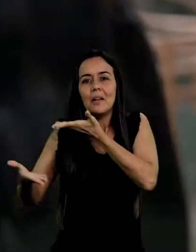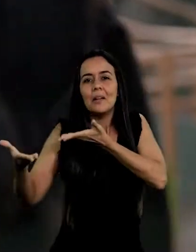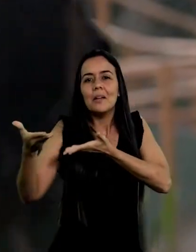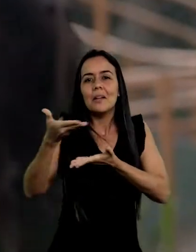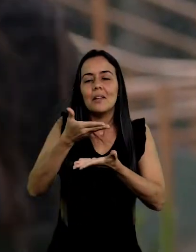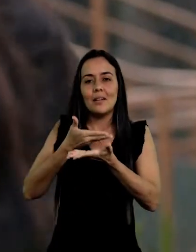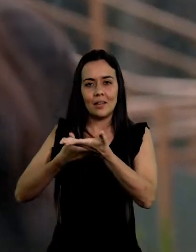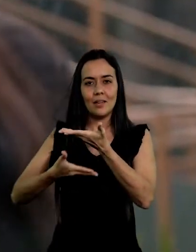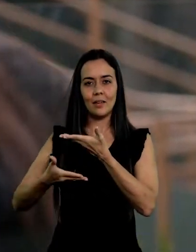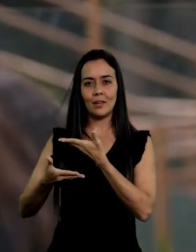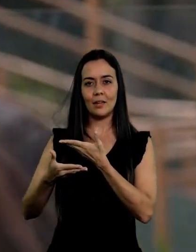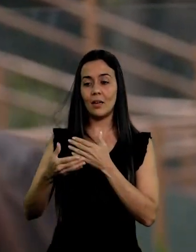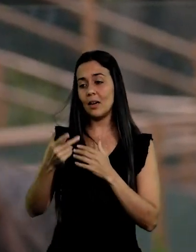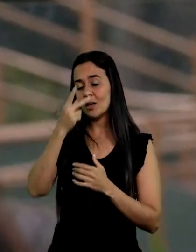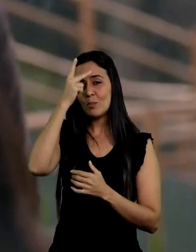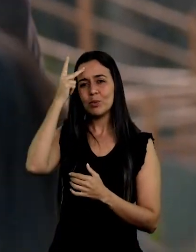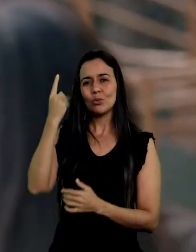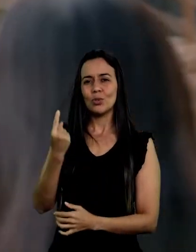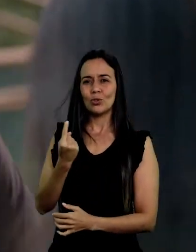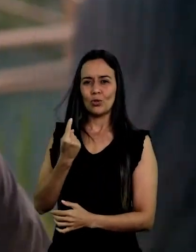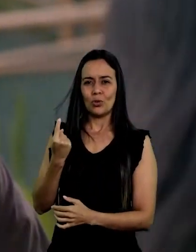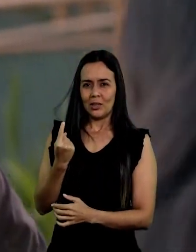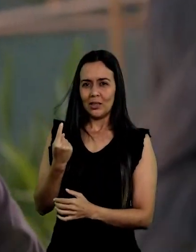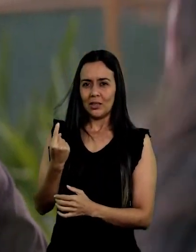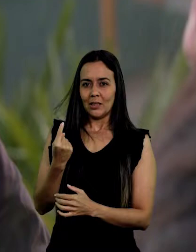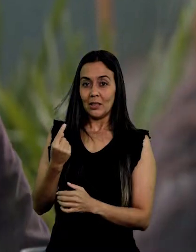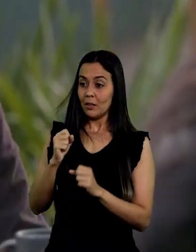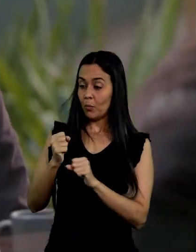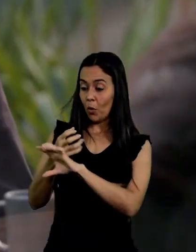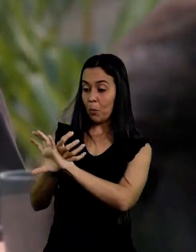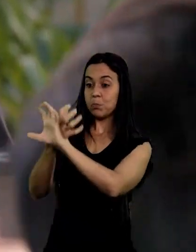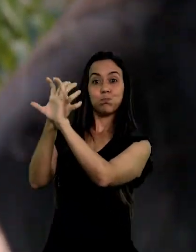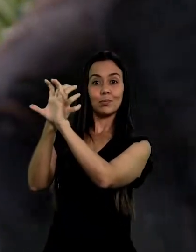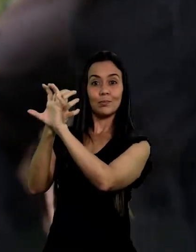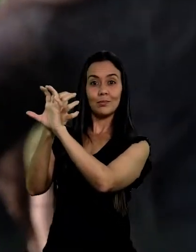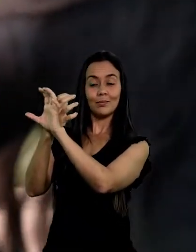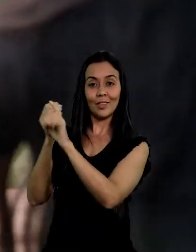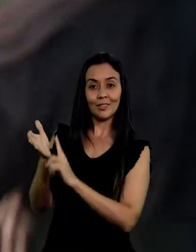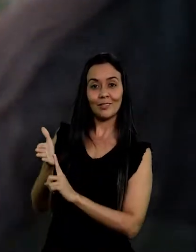vamos fazer visita a pessoas que estão sozinhas, visitas virtuais.